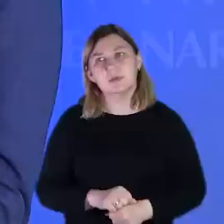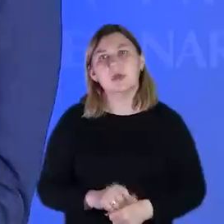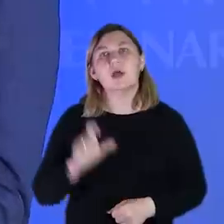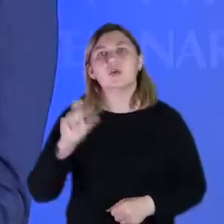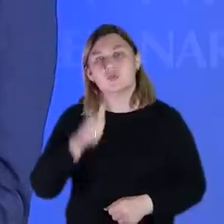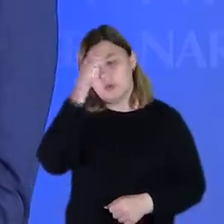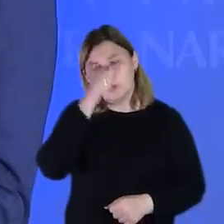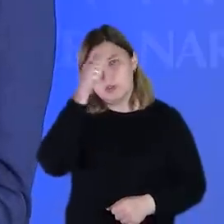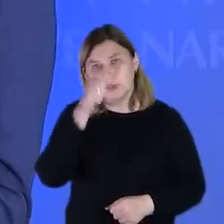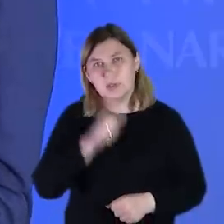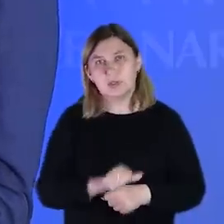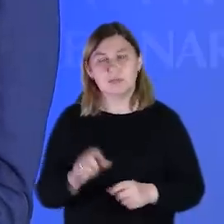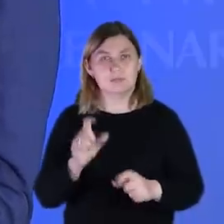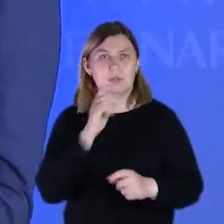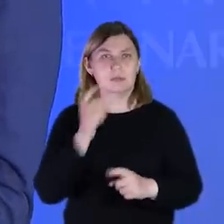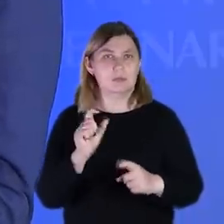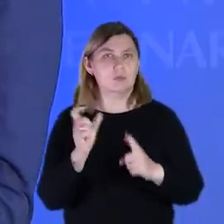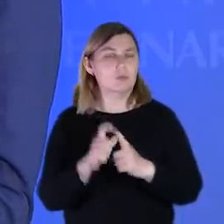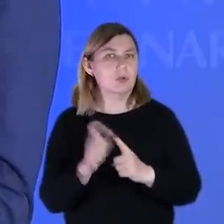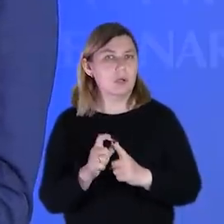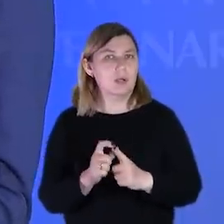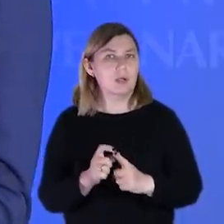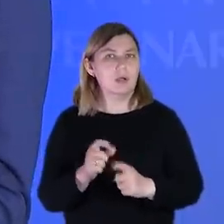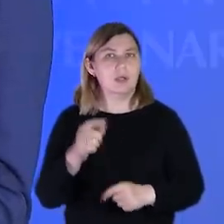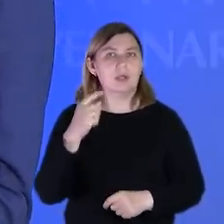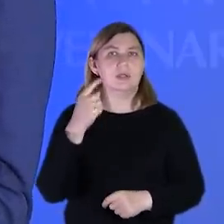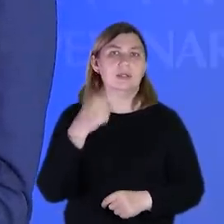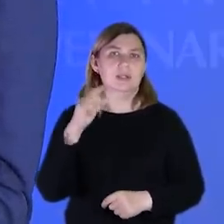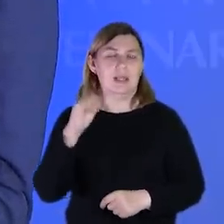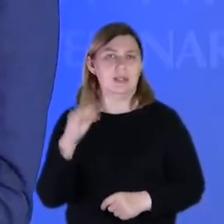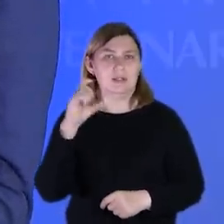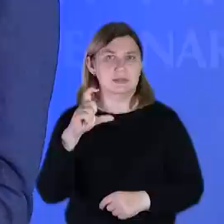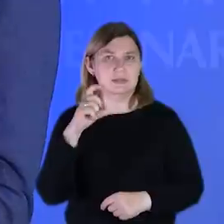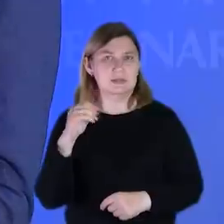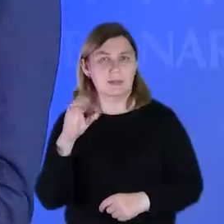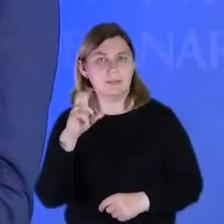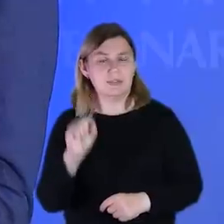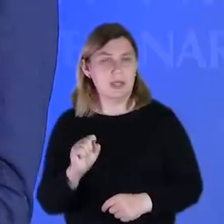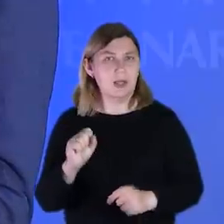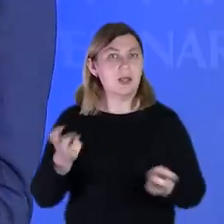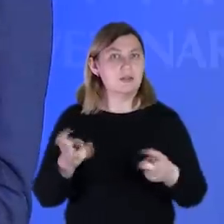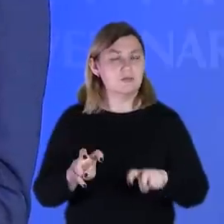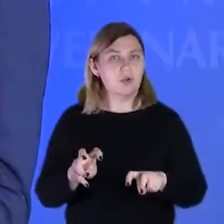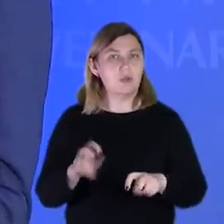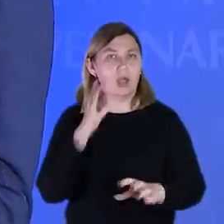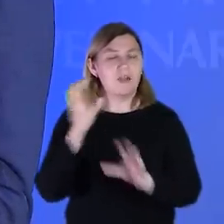co nazywa się w terminologii fachowej decepcją, czyli tworzenie takiego rodzaju informacji,